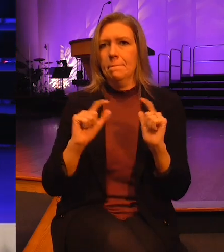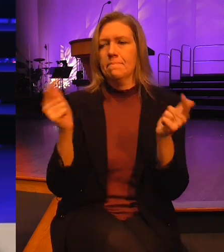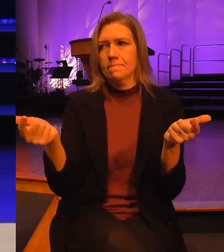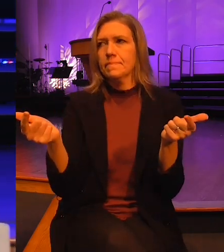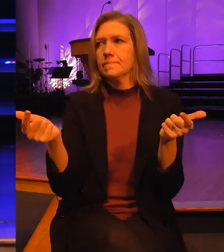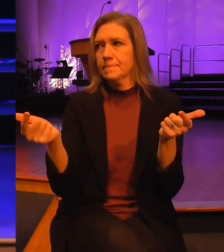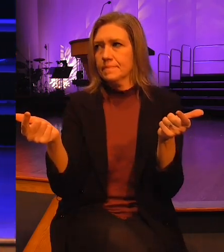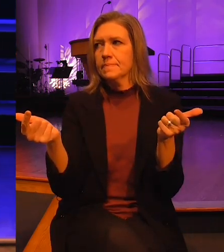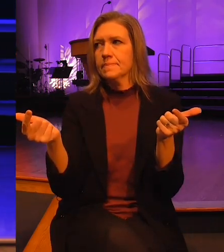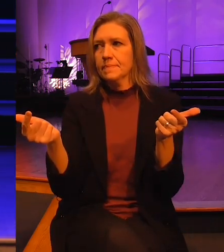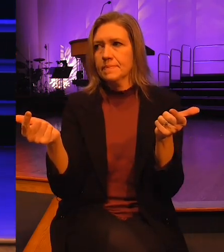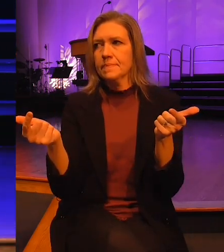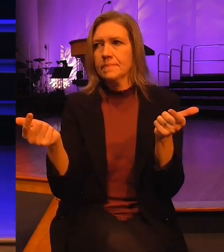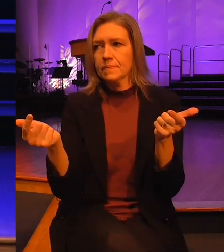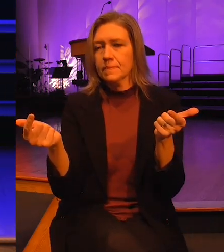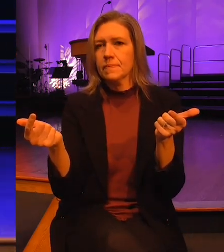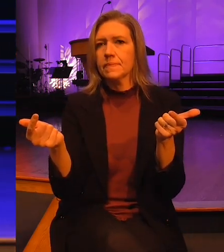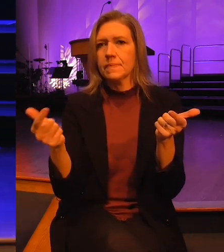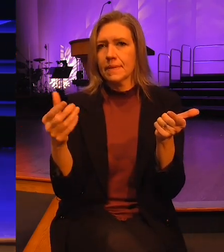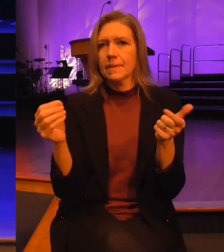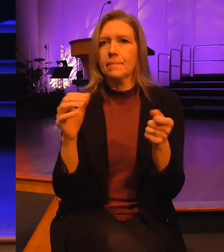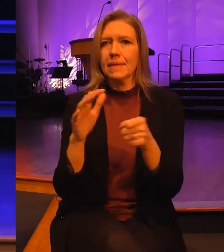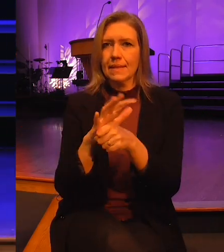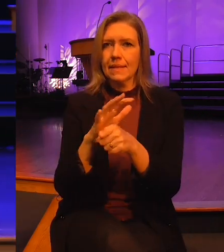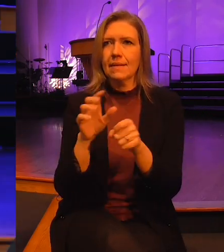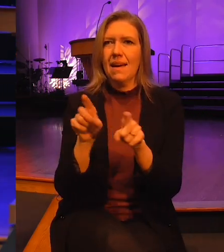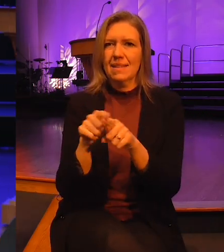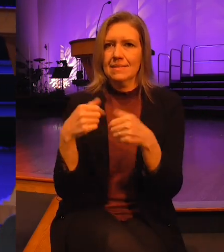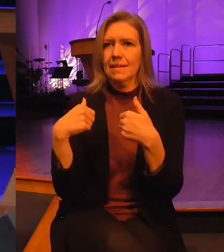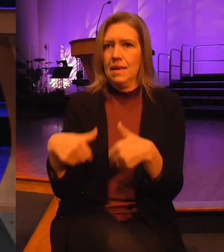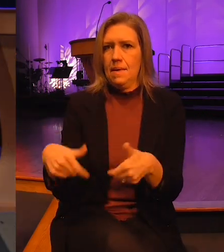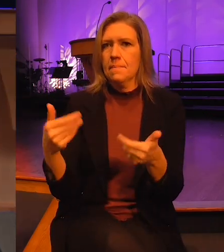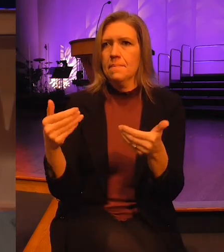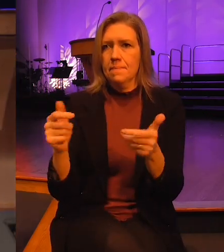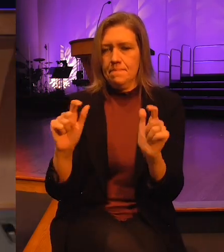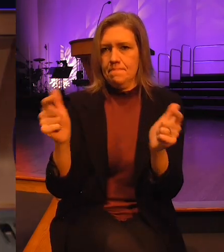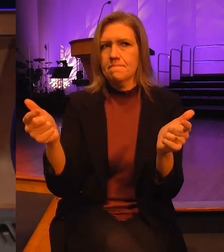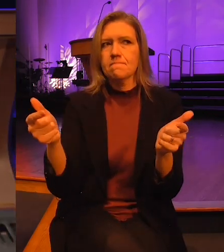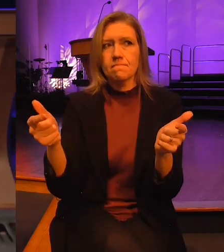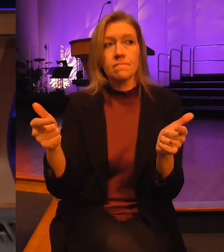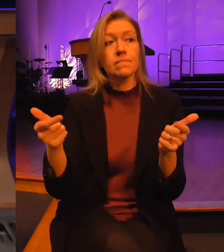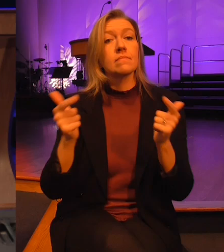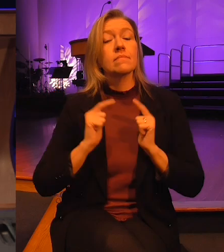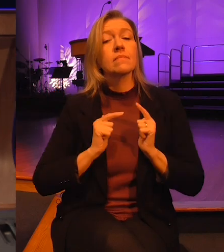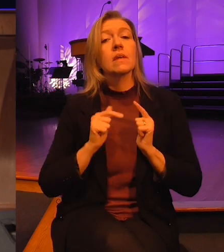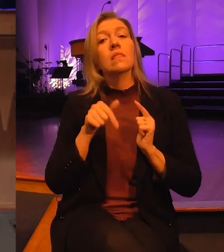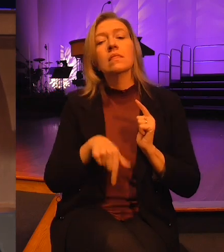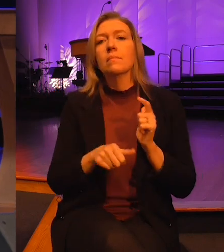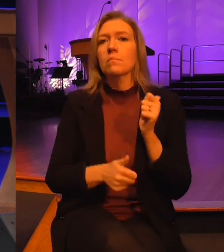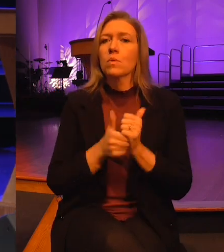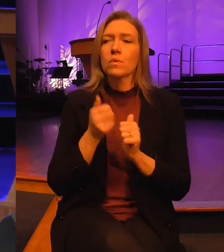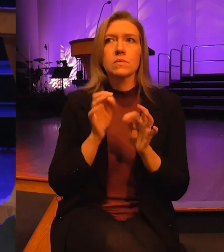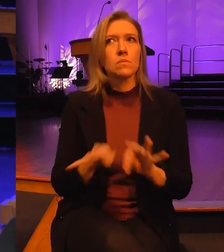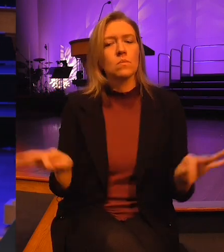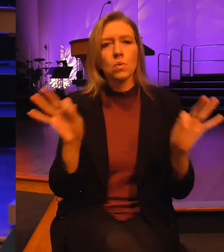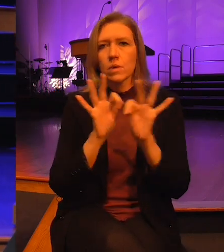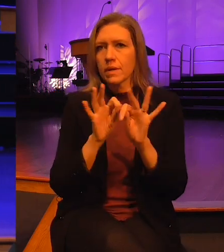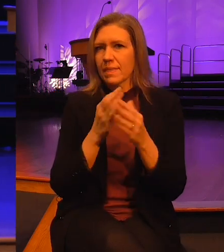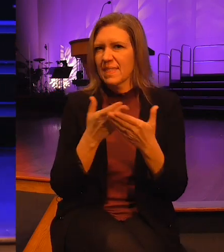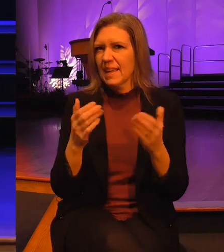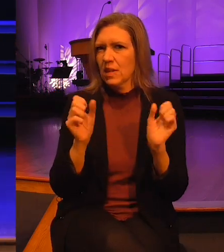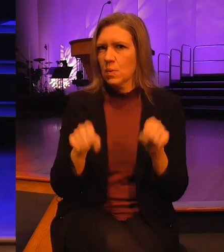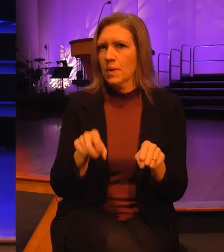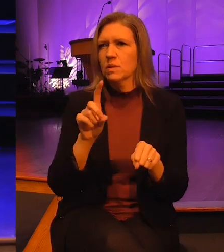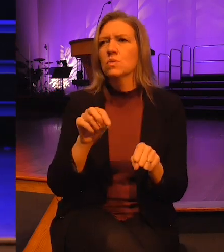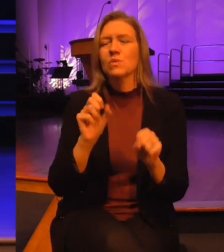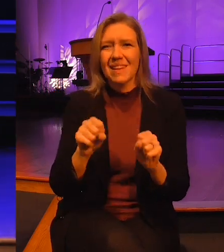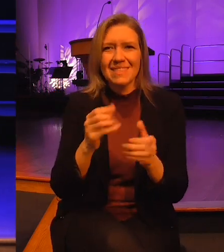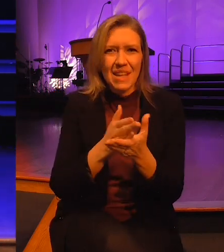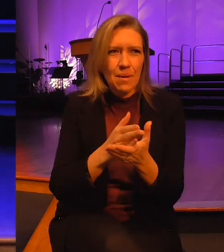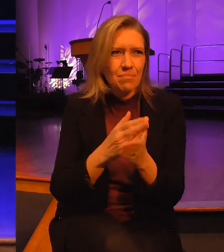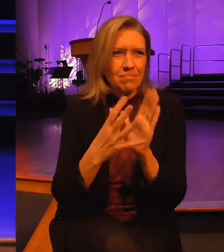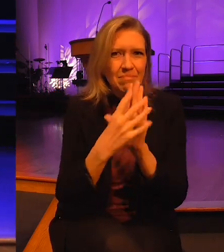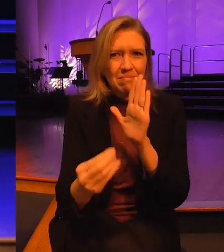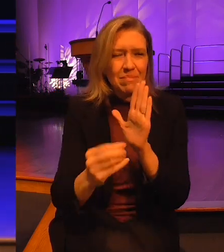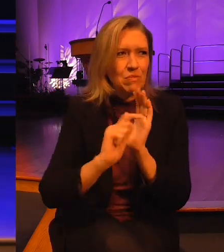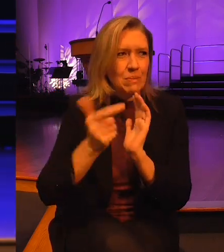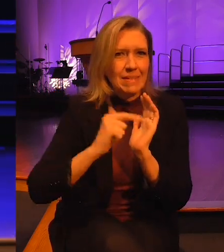AC, esto es lo más importante que puedes hacer, puedes dejar de repetirlo para tu nuevo año